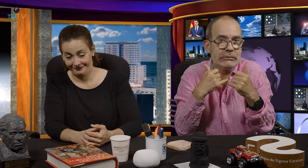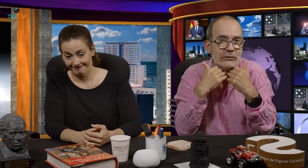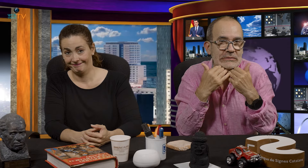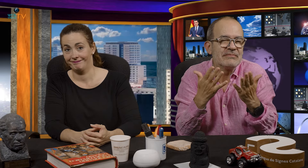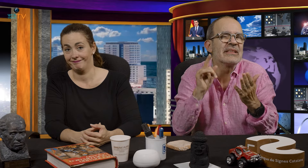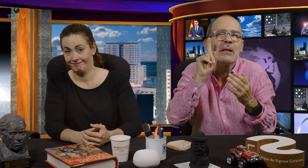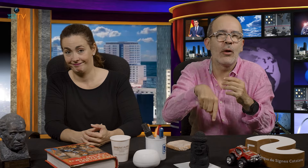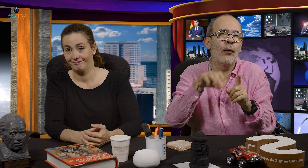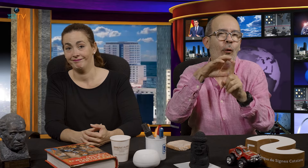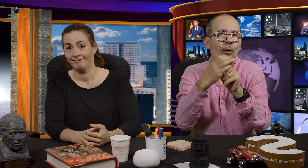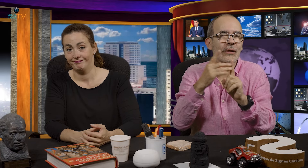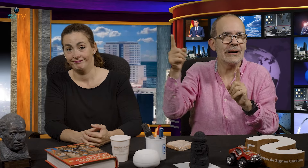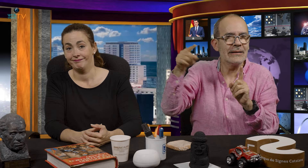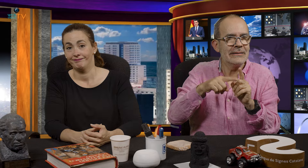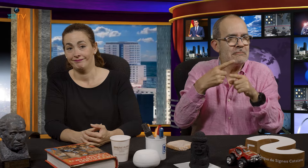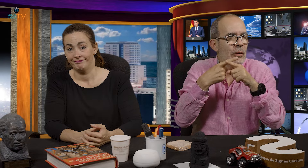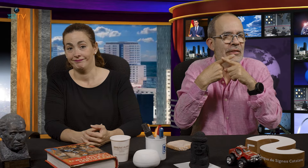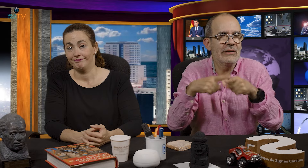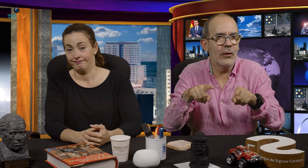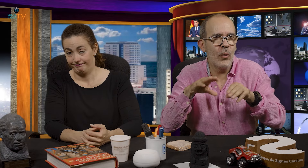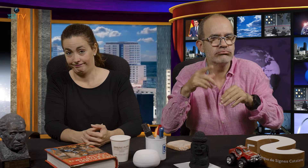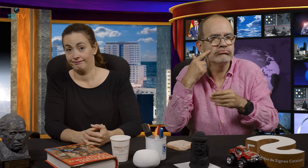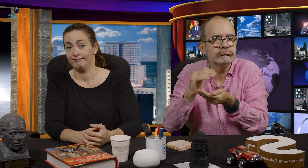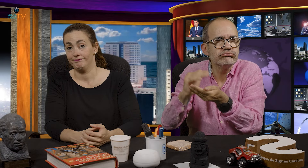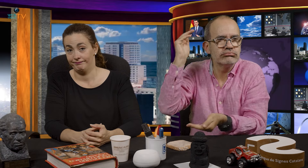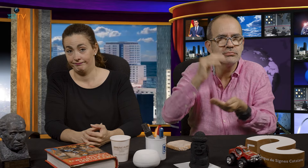Además, las culturas son muy diferentes. No lo sé.